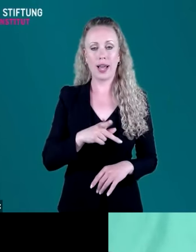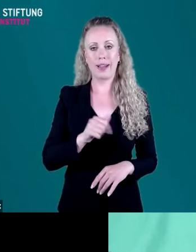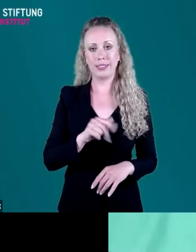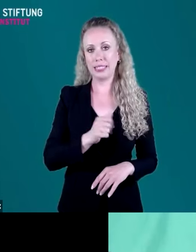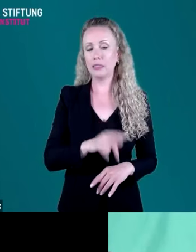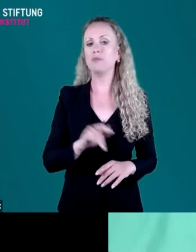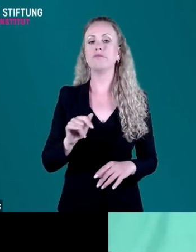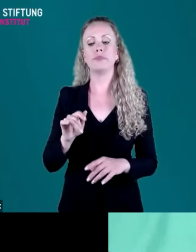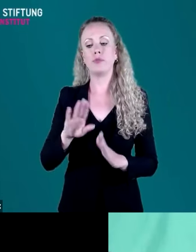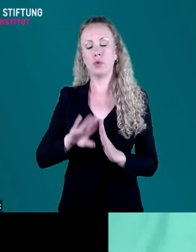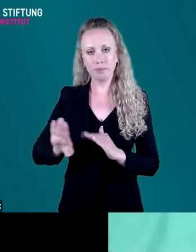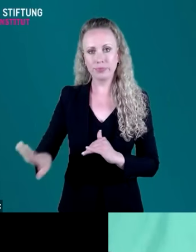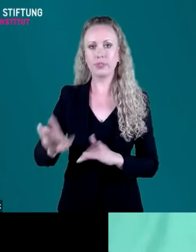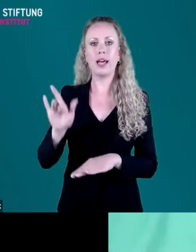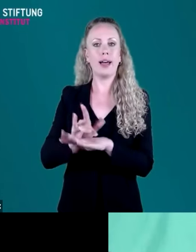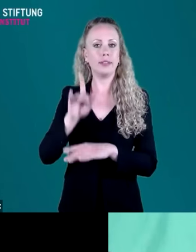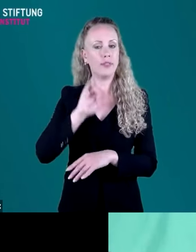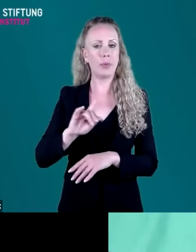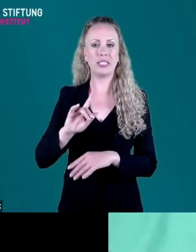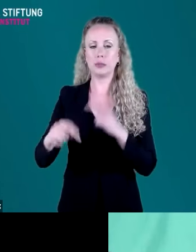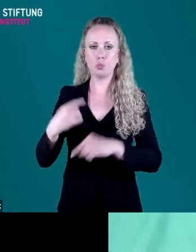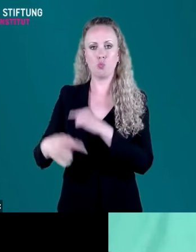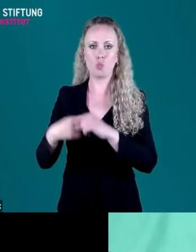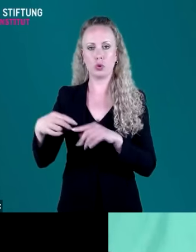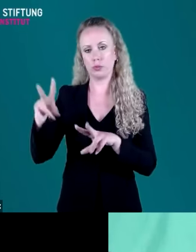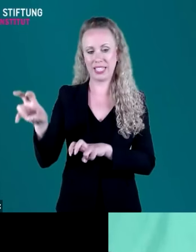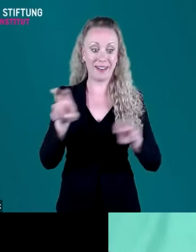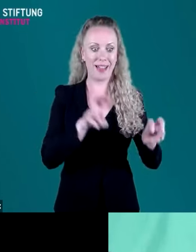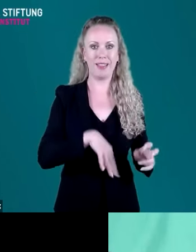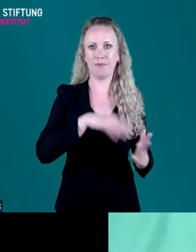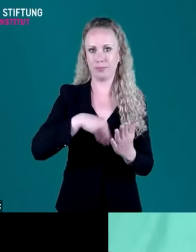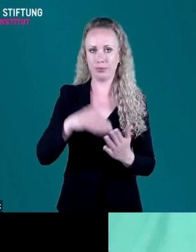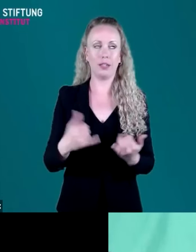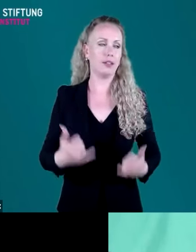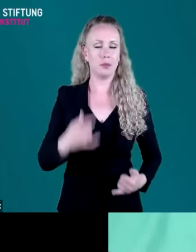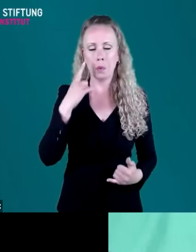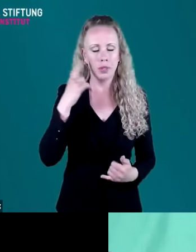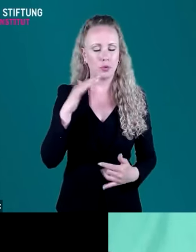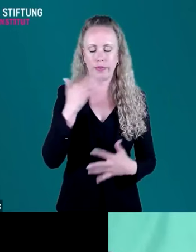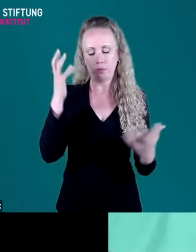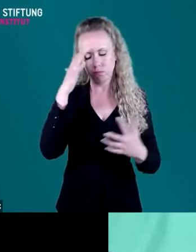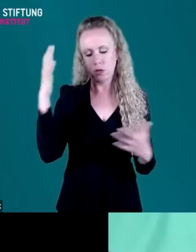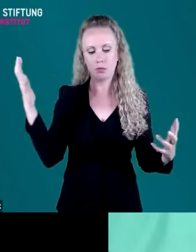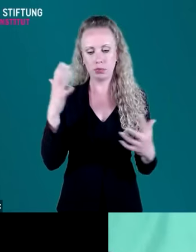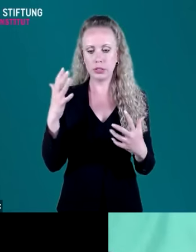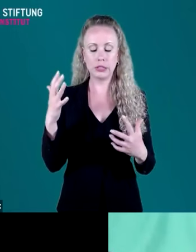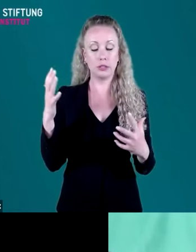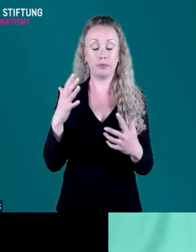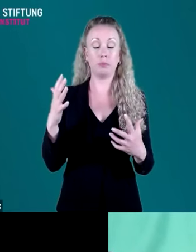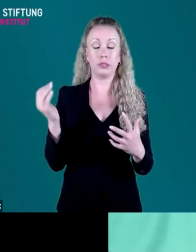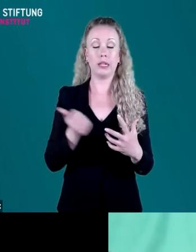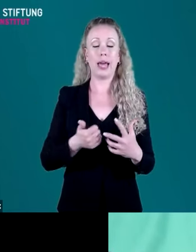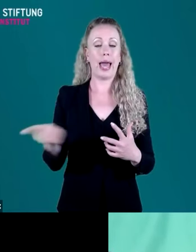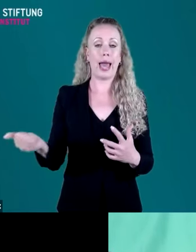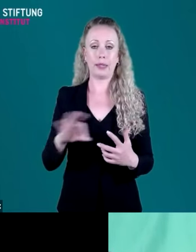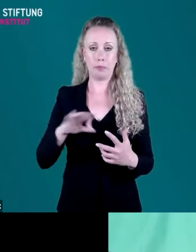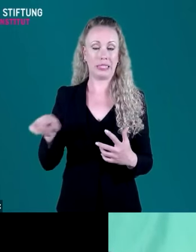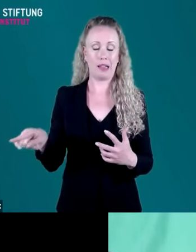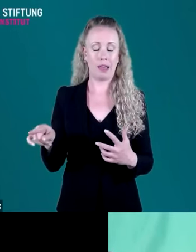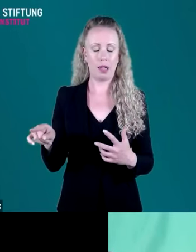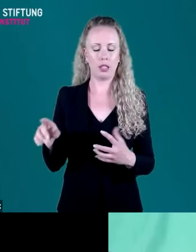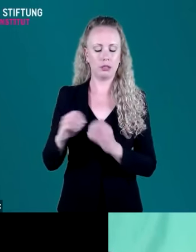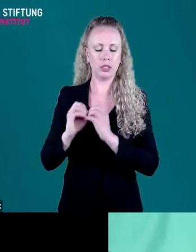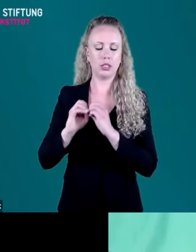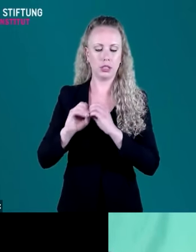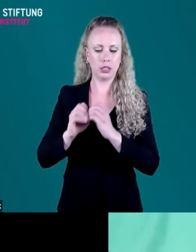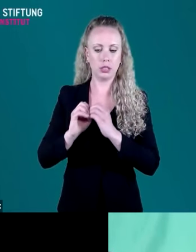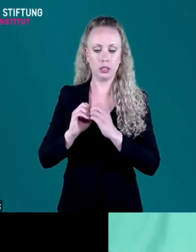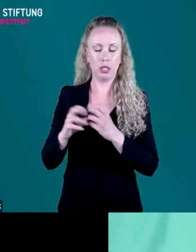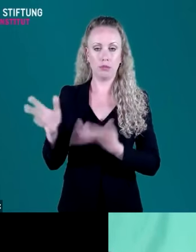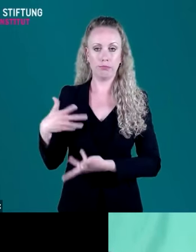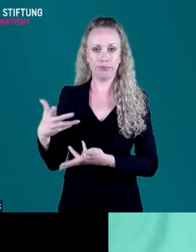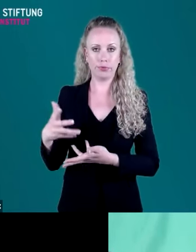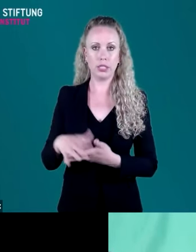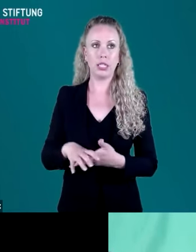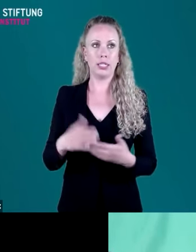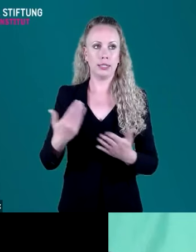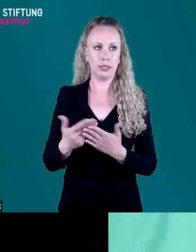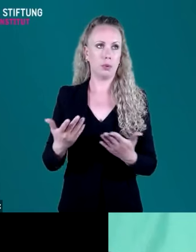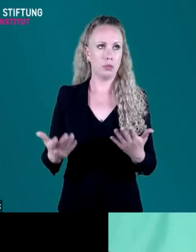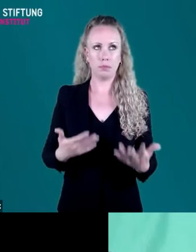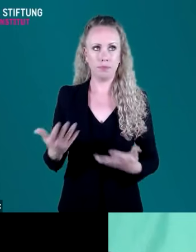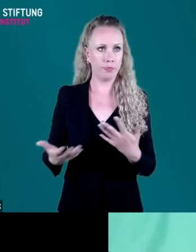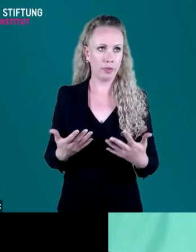Ich bin momentan so viel beschäftigt mit einer rechten Partei, dass ich da momentan so einen Rückschlag erlitten habe und da überhaupt nicht weiter forschen konnte.